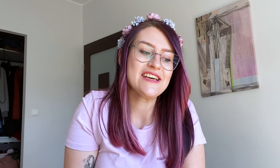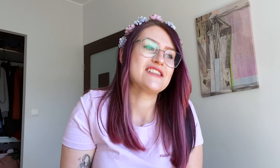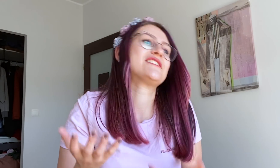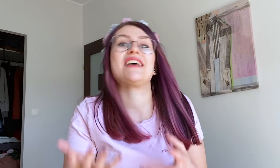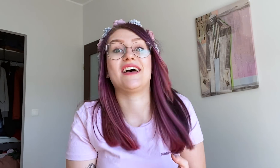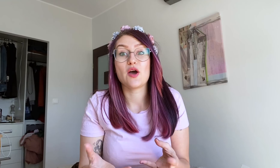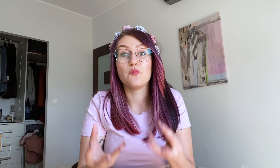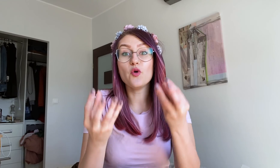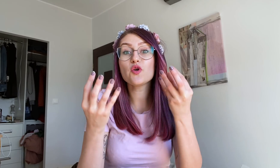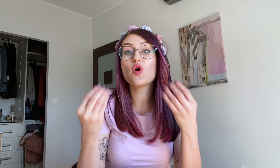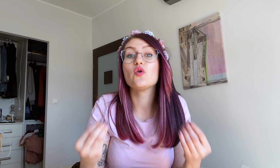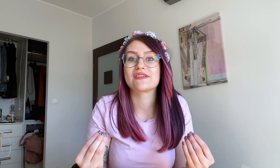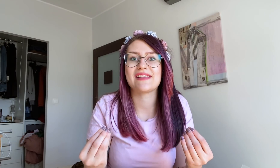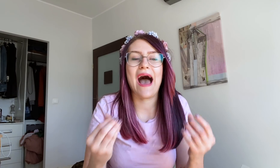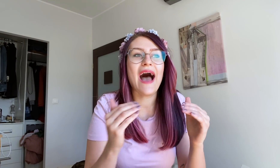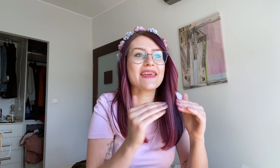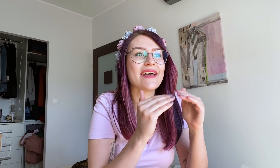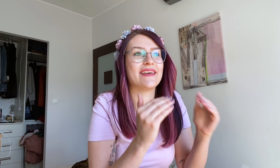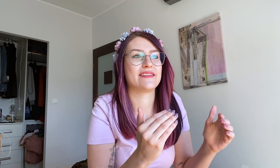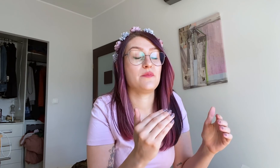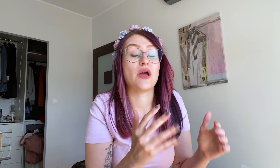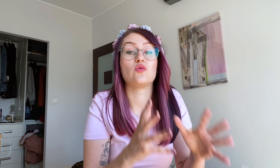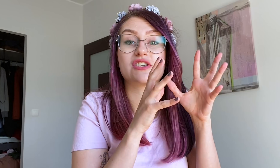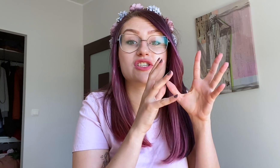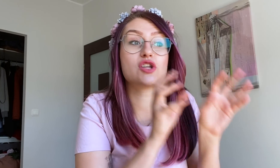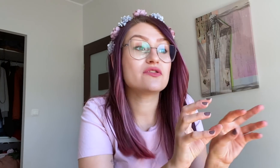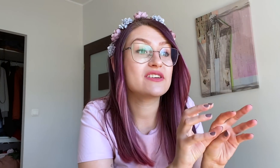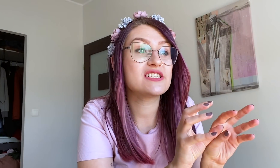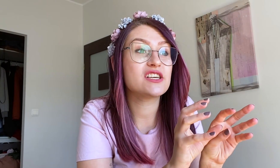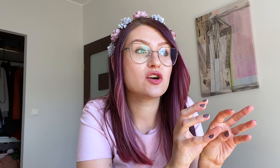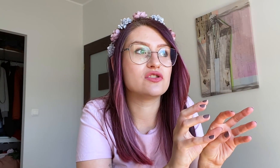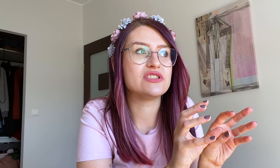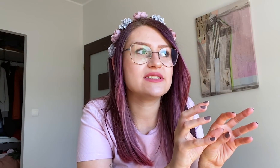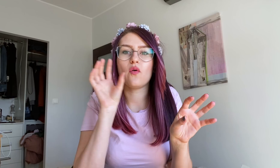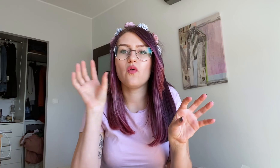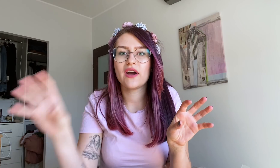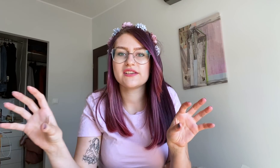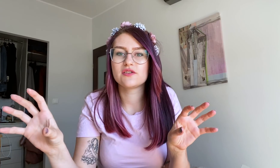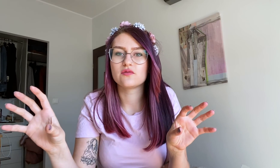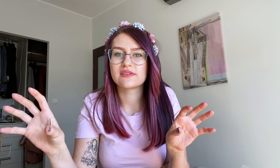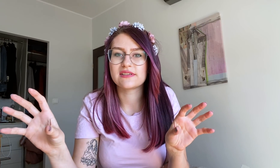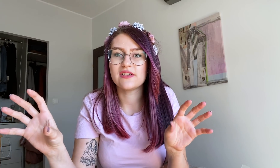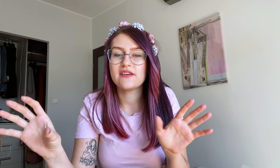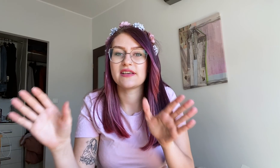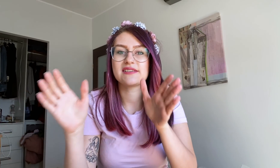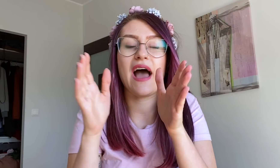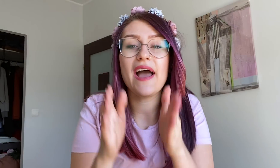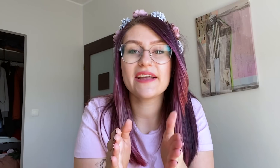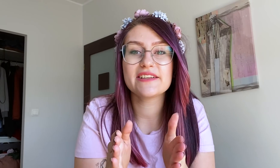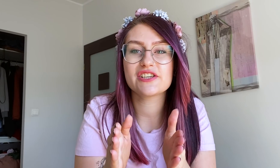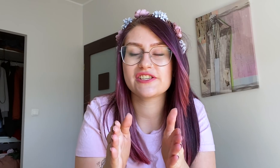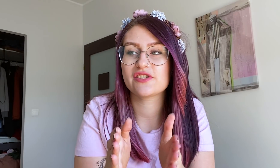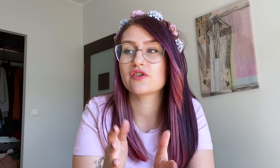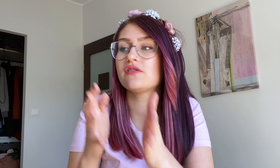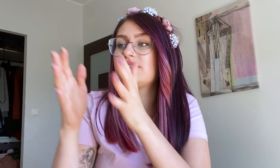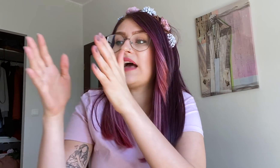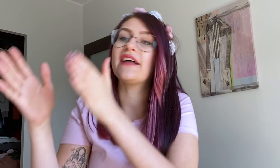że mój kurs A1 miał 120 godzin. U Kasi kursy: jest A1 - 60 godzin.